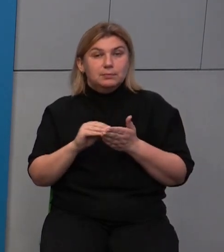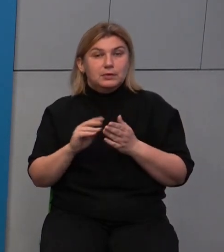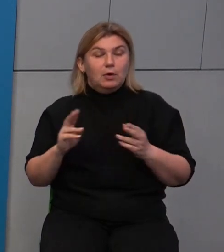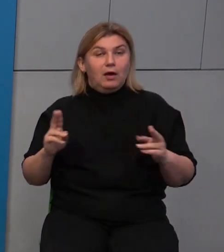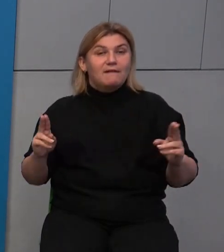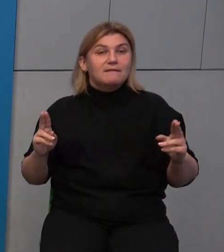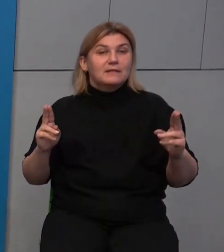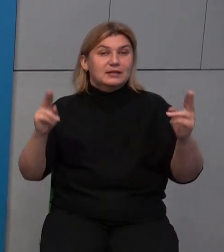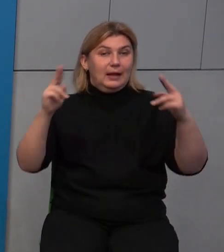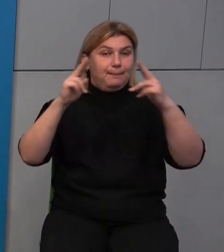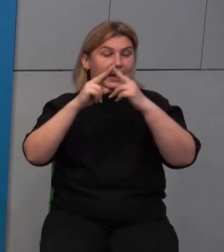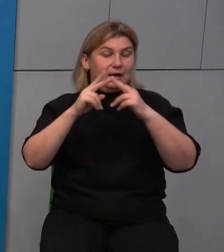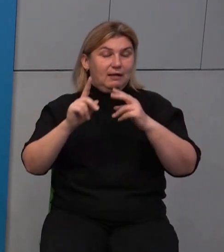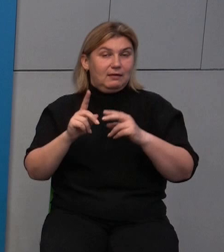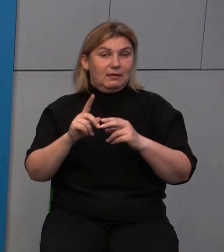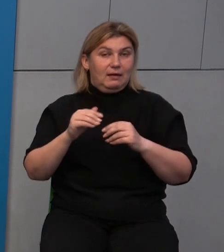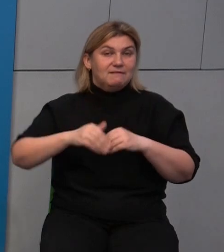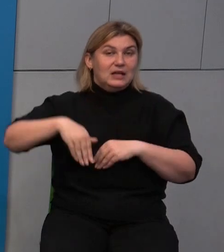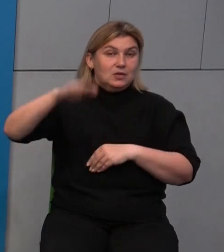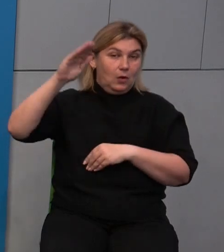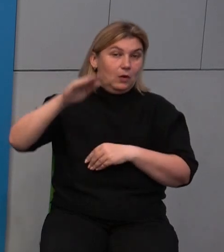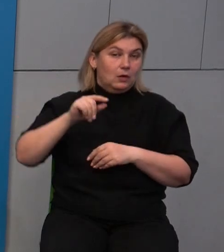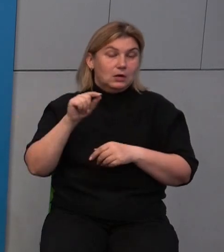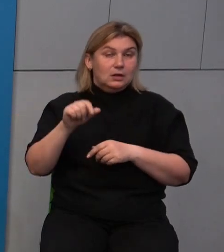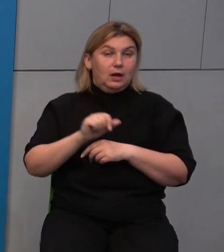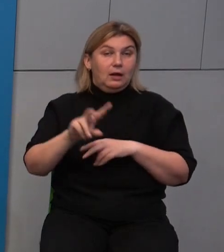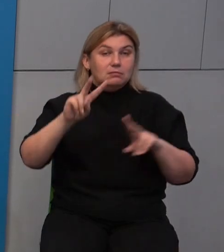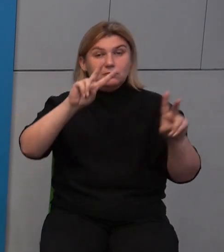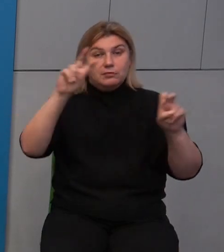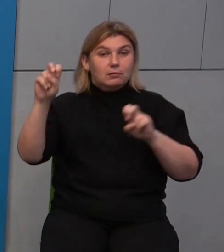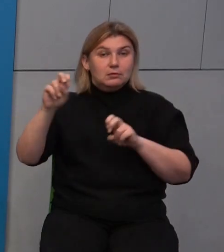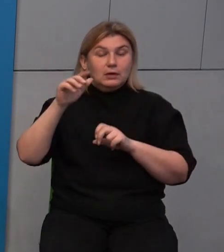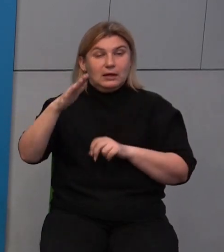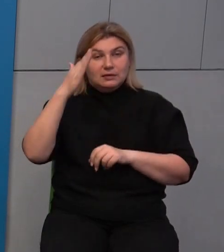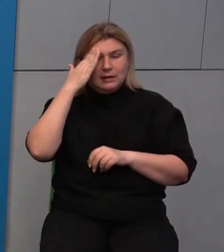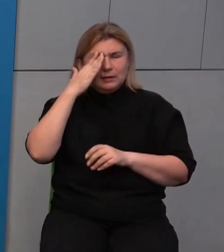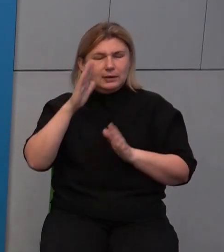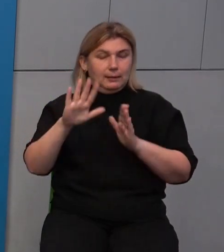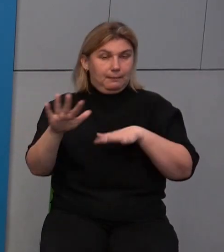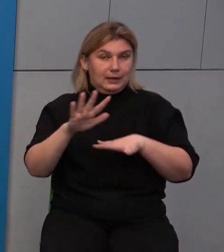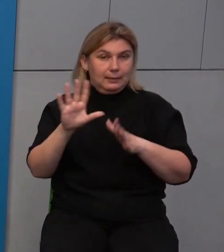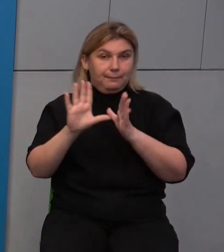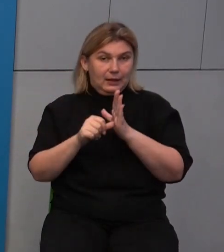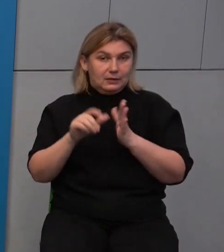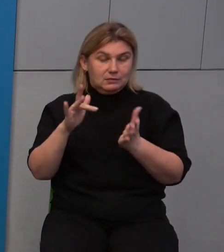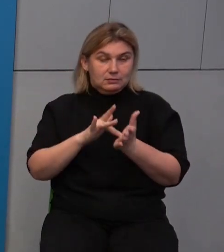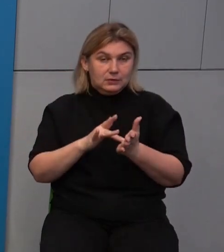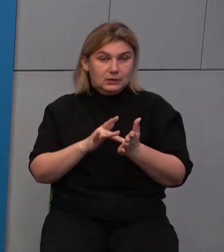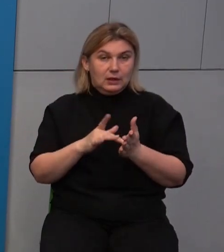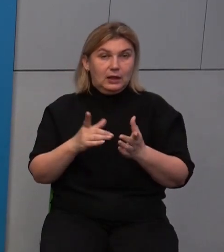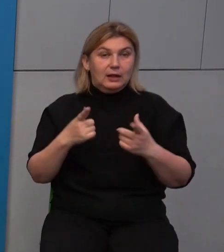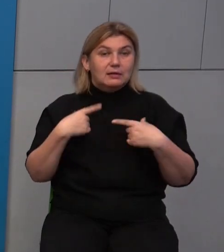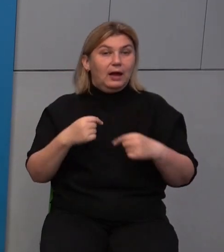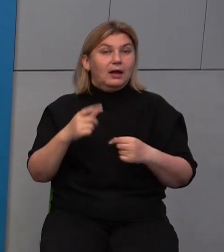gdzie w tytule jest takie znane miejsce z tego miasta, nagle Lem...